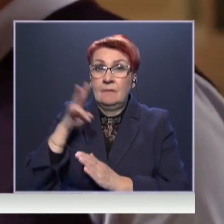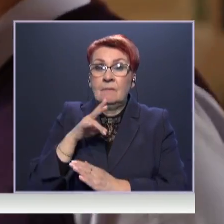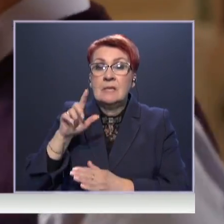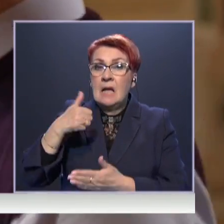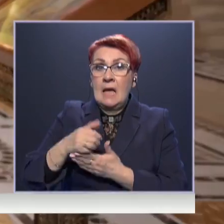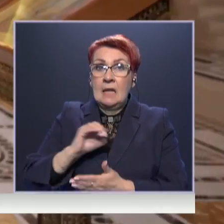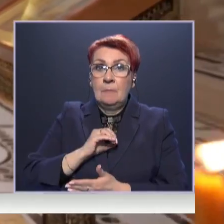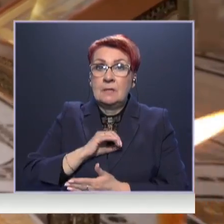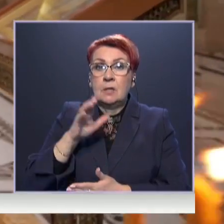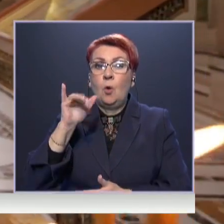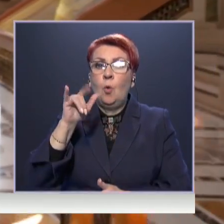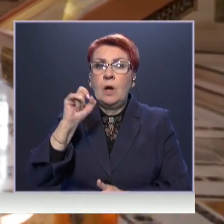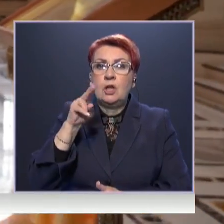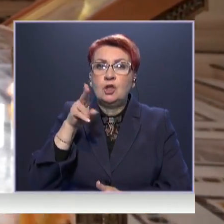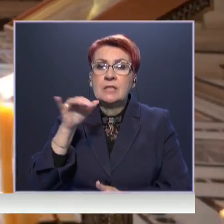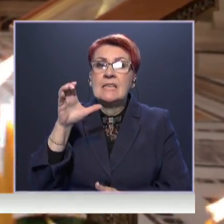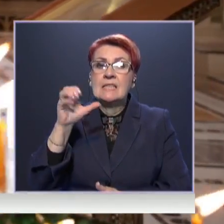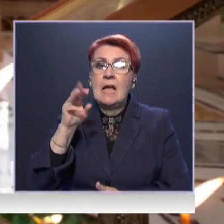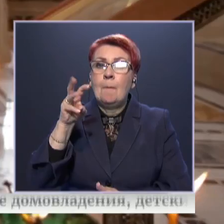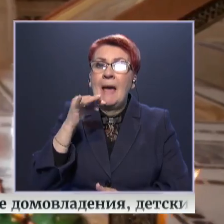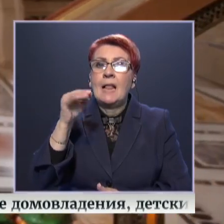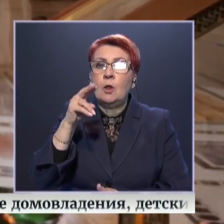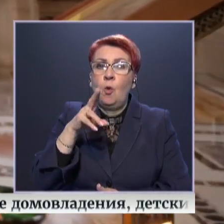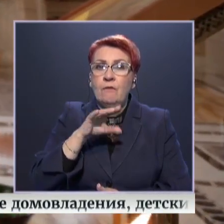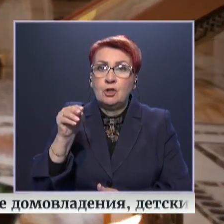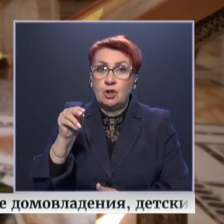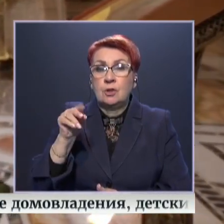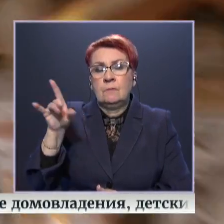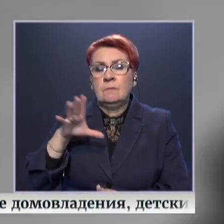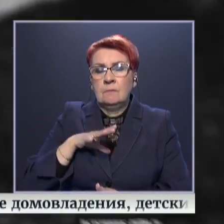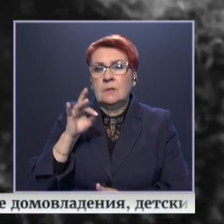углический Серафим Самойлович отбывал очередной срок